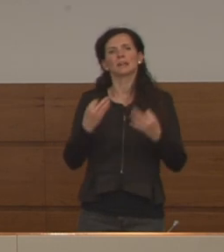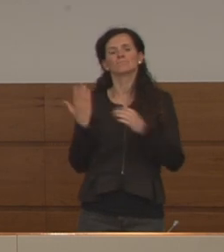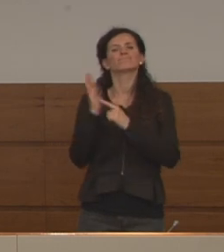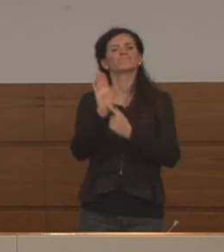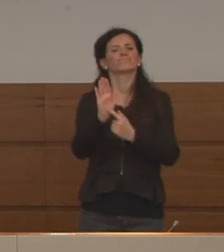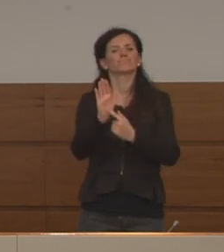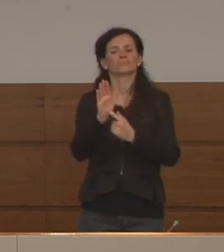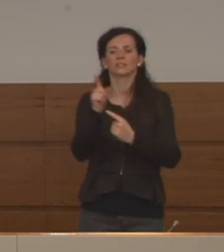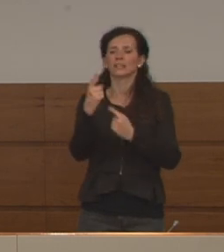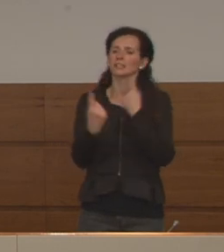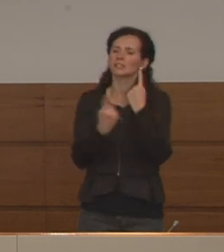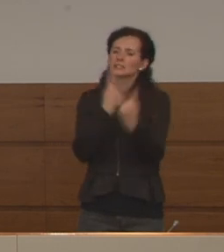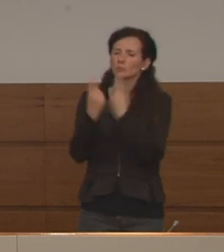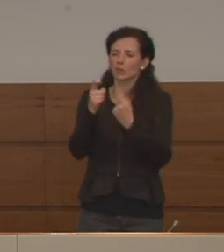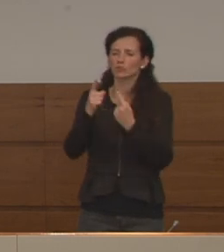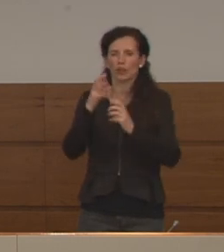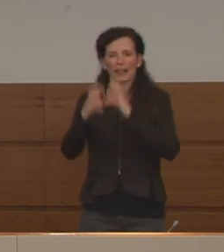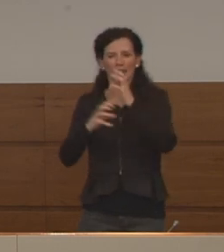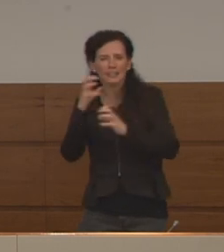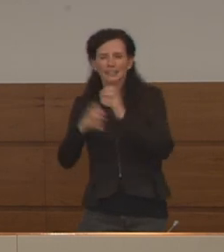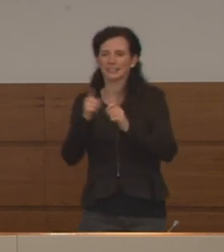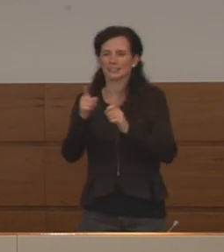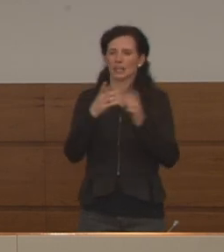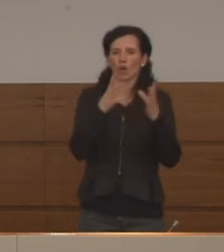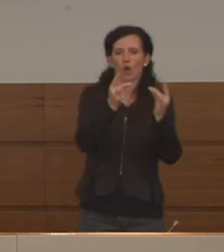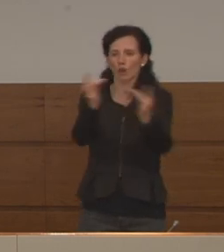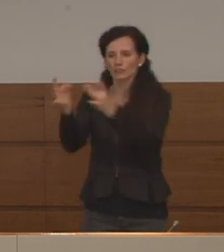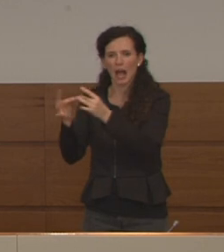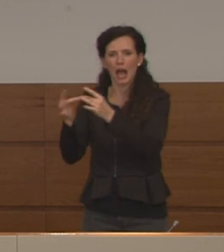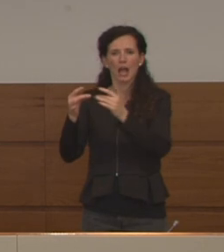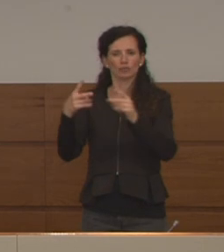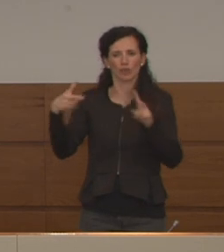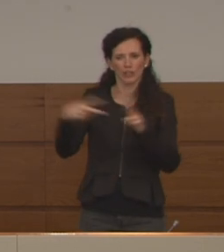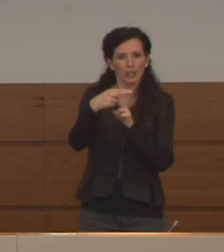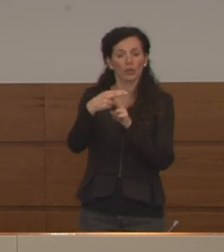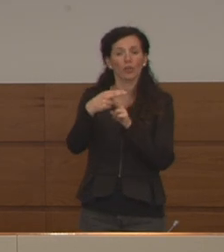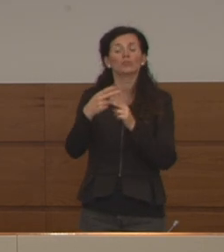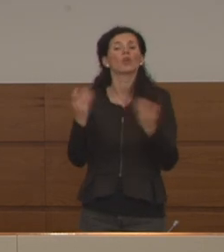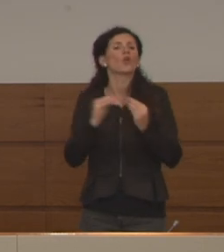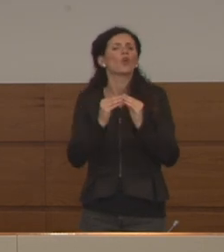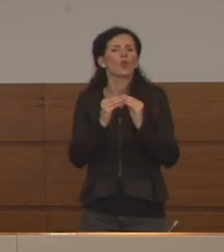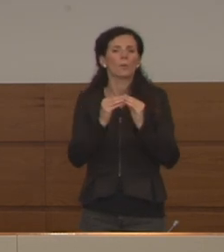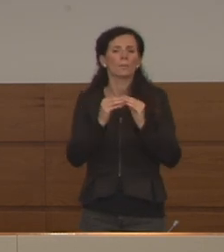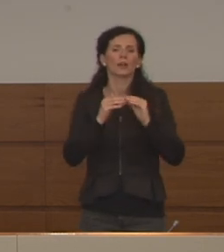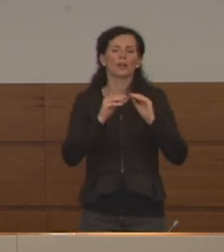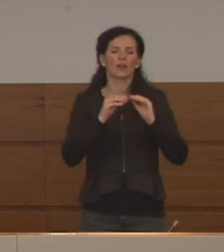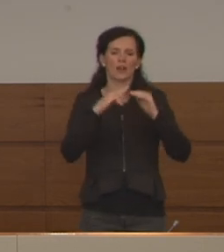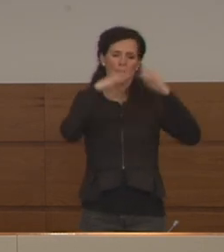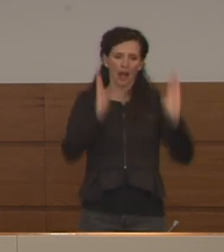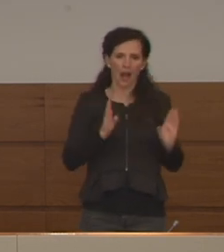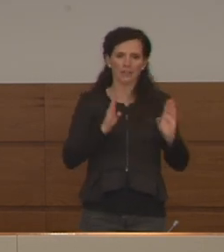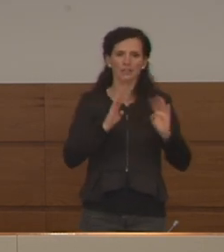alla crisi, l'interruzione al contagio si ha col stanziamento e con la quarantena. Queste sono misure che sono state